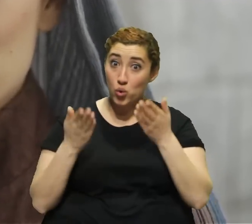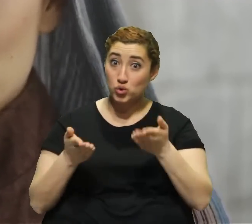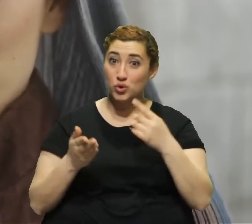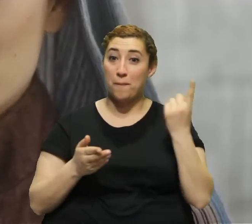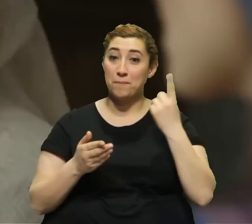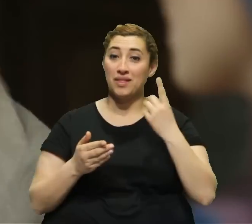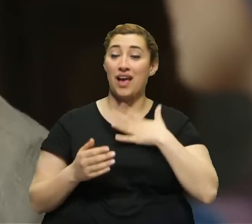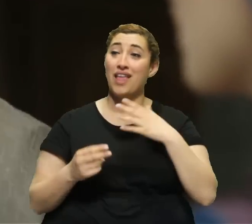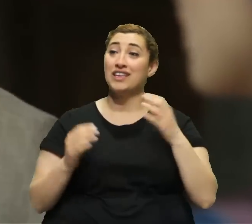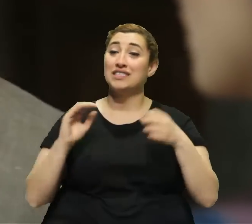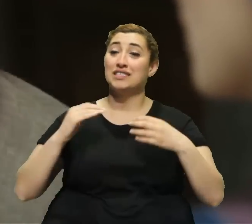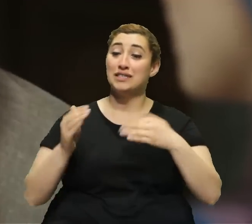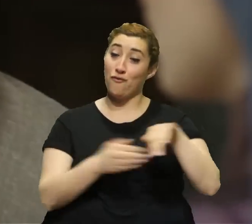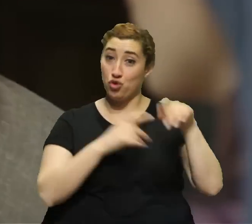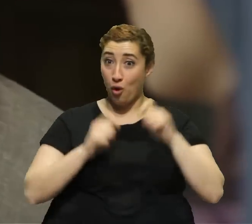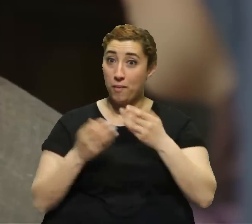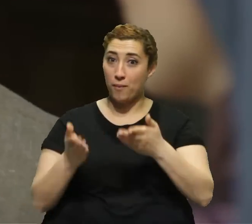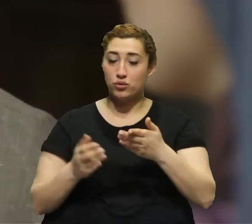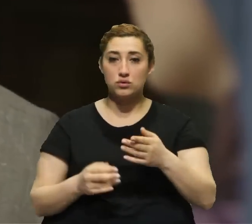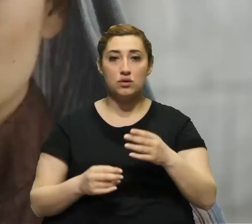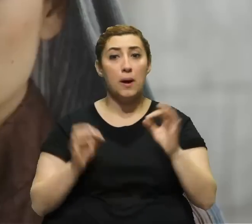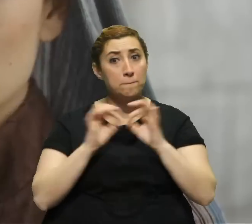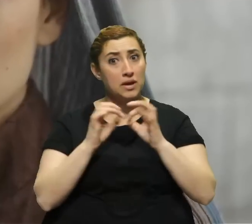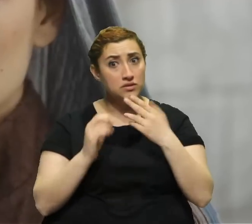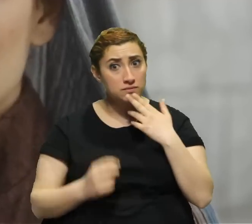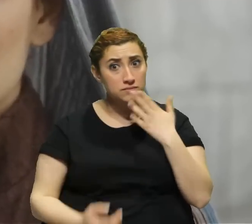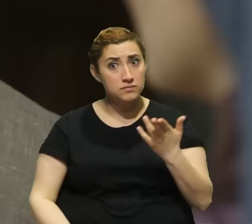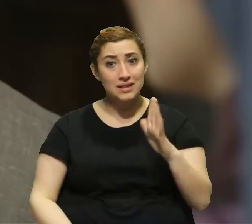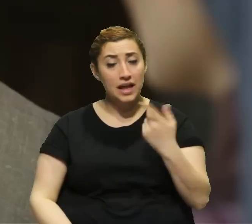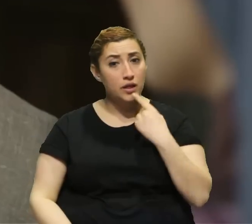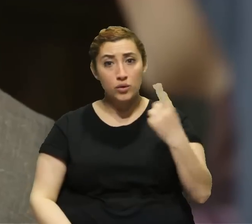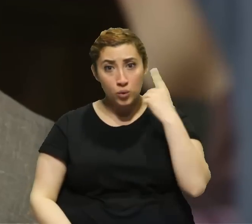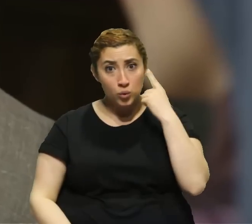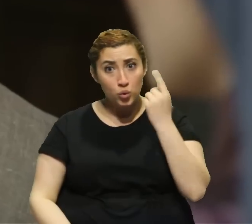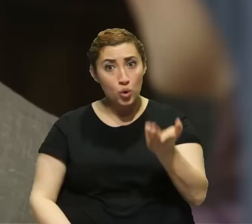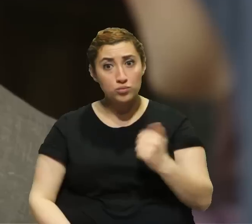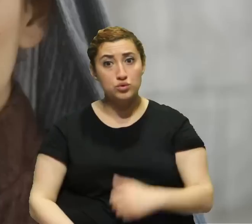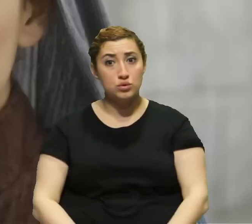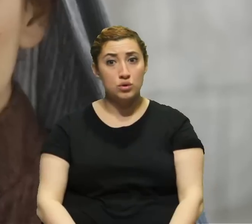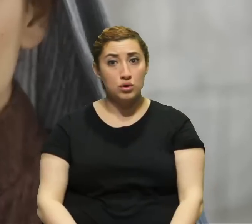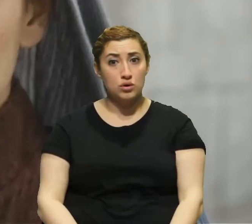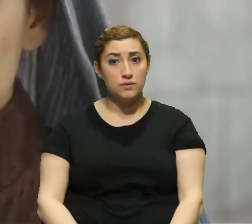...bir de üste mi çıkarsın? Bacım Sultan ağzından çıkanı kulağın işitir mi senin kızım?